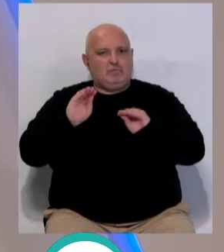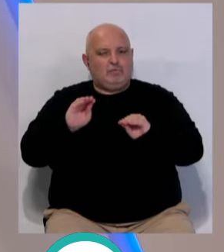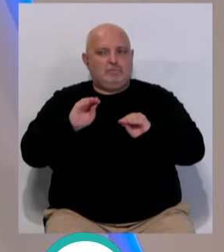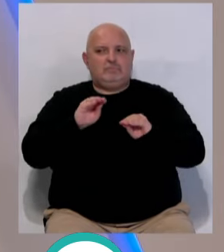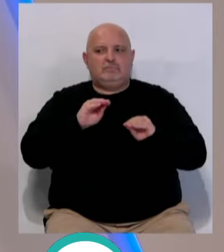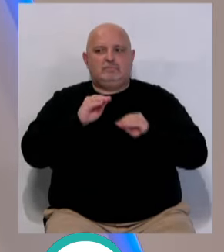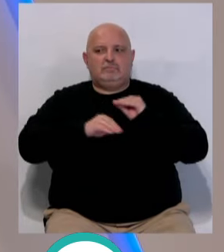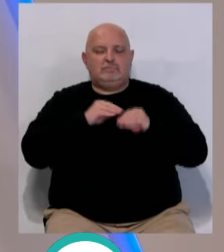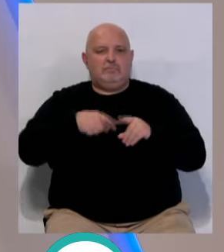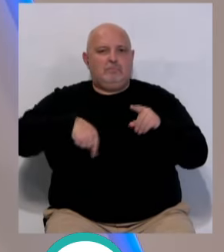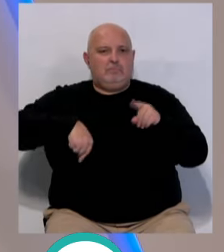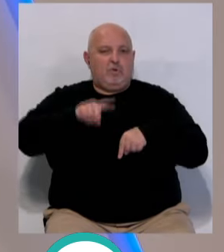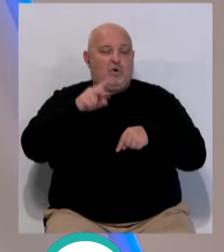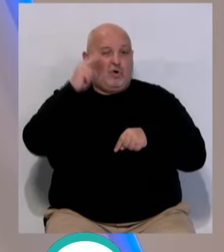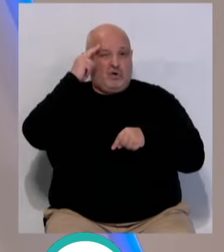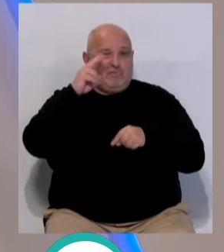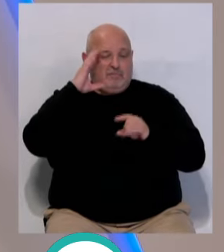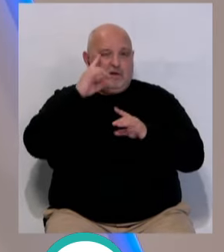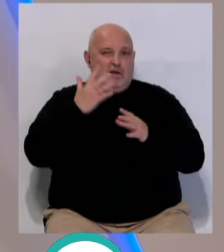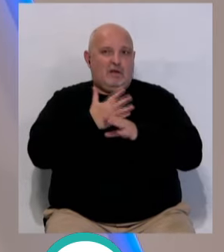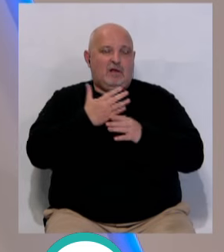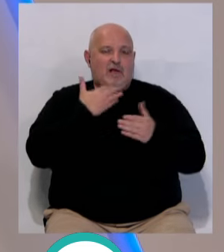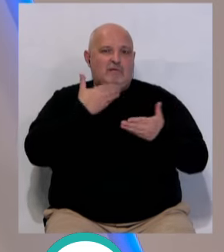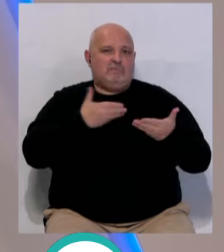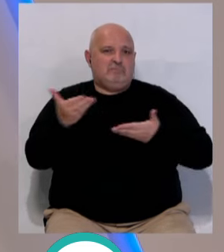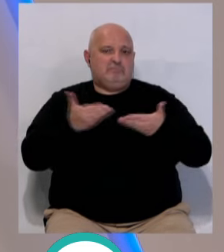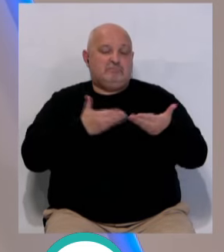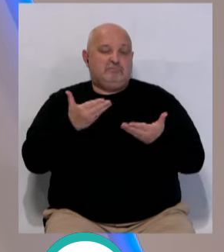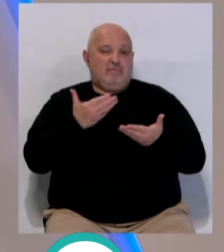hará el saque de honor incluso a lo mejor juega un poquito con porque con la edad que tiene to